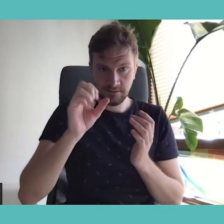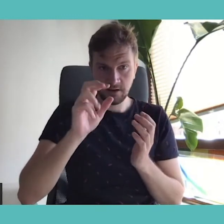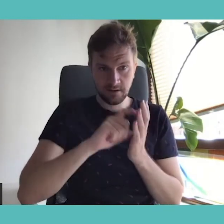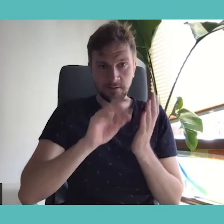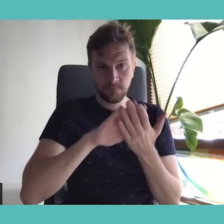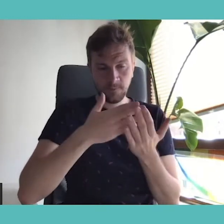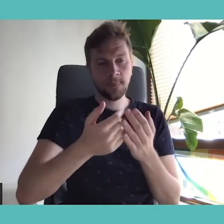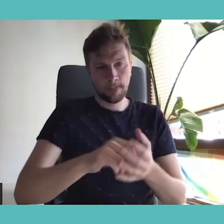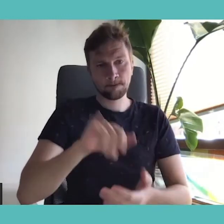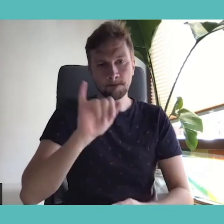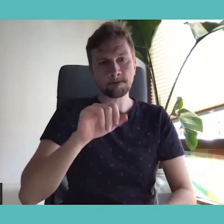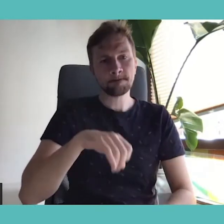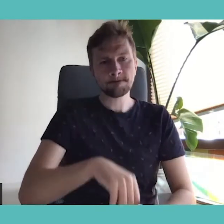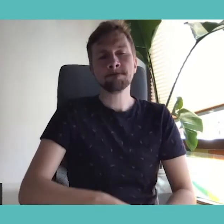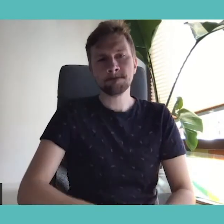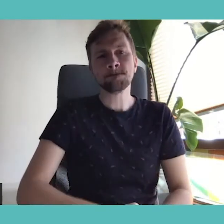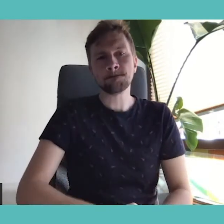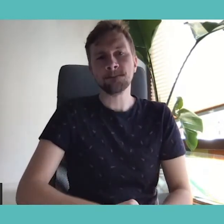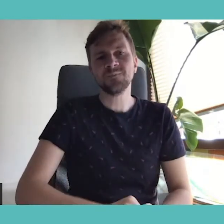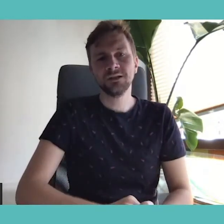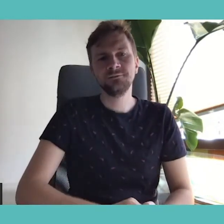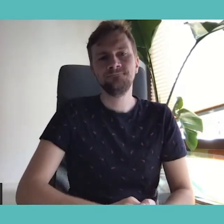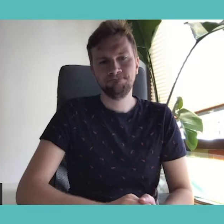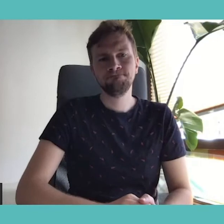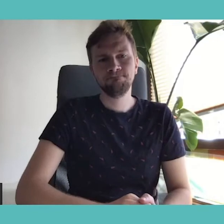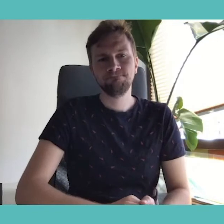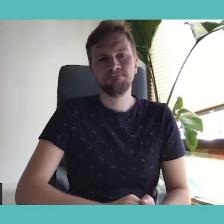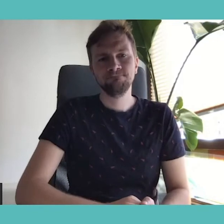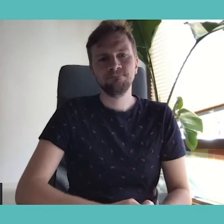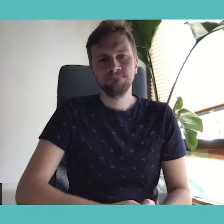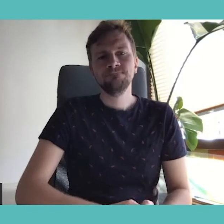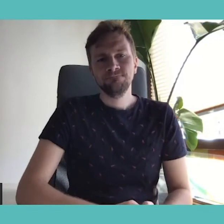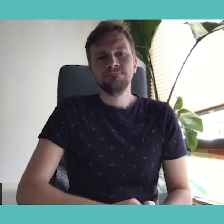Tak, na przykład na Instagramie, Facebooku twórcy robią story i tam są skrócone napisy.